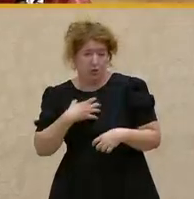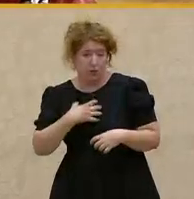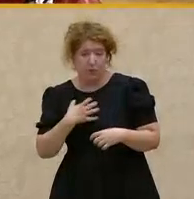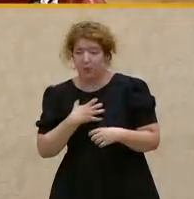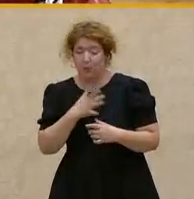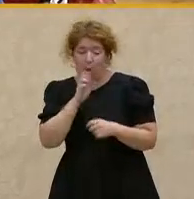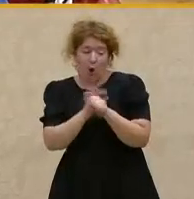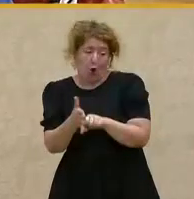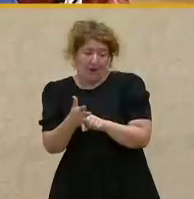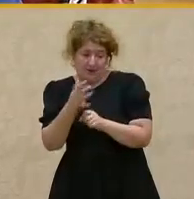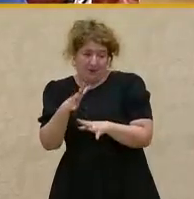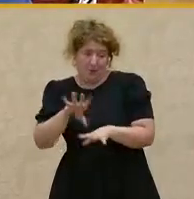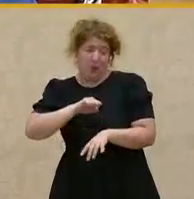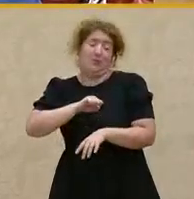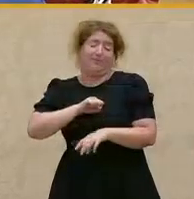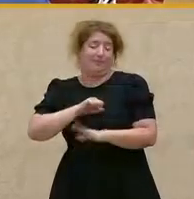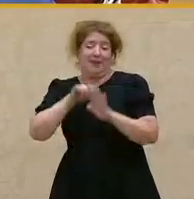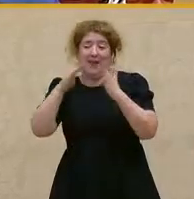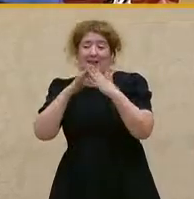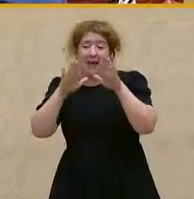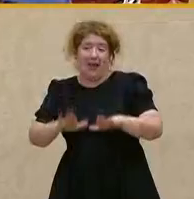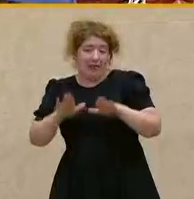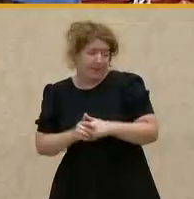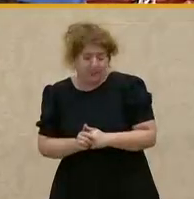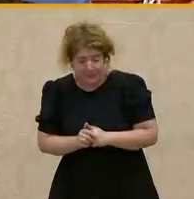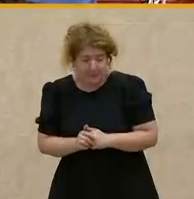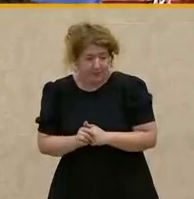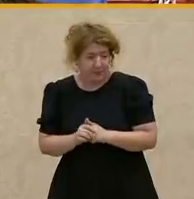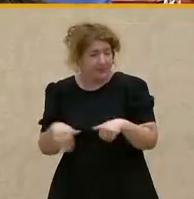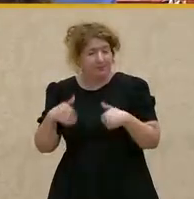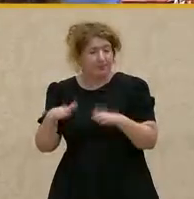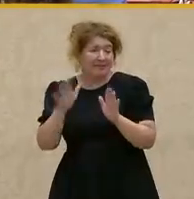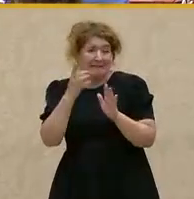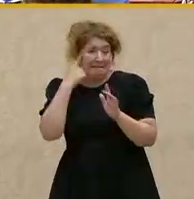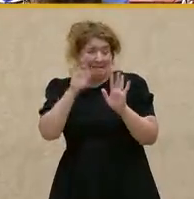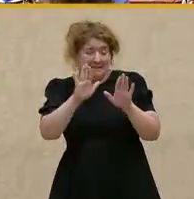COVID y ha tenido que quedarse en casa, y esperemos que se recupere sin secuelas.